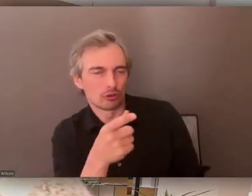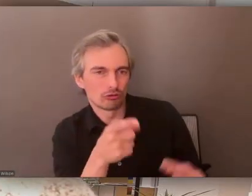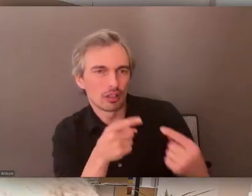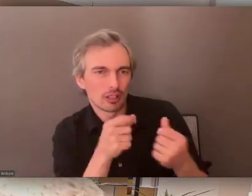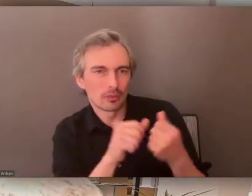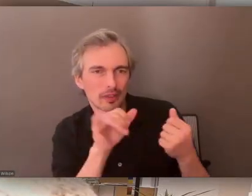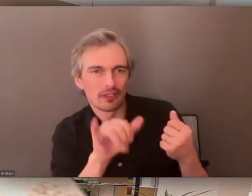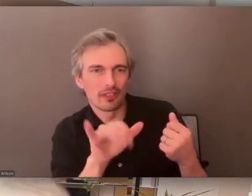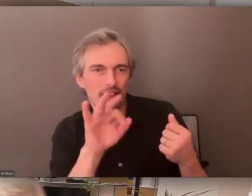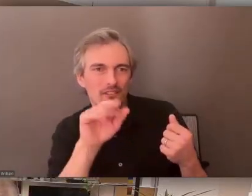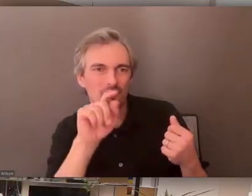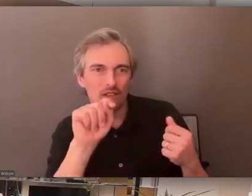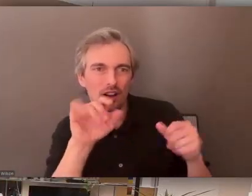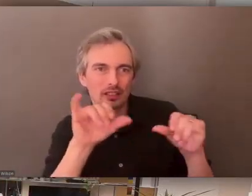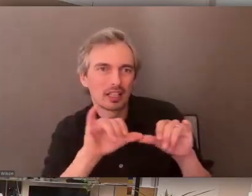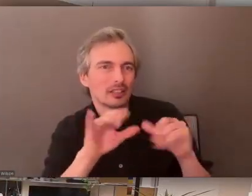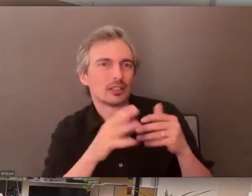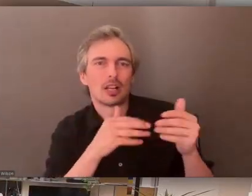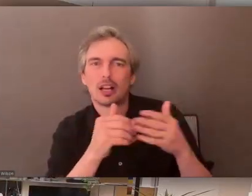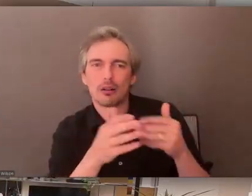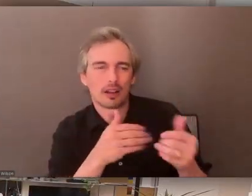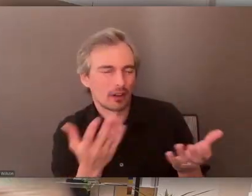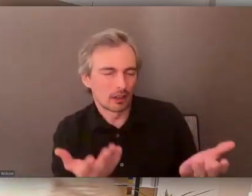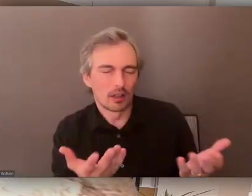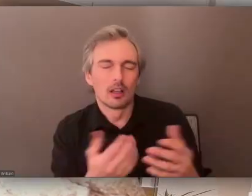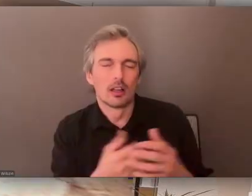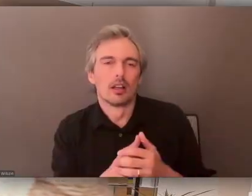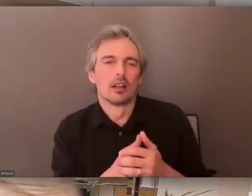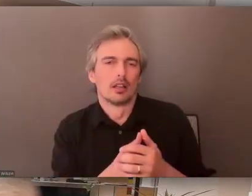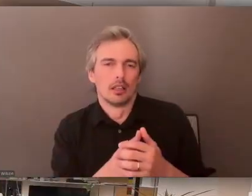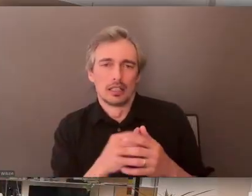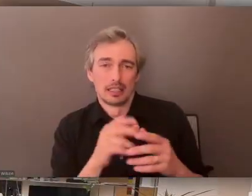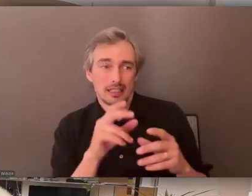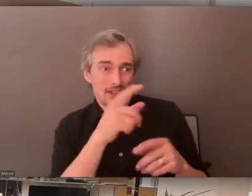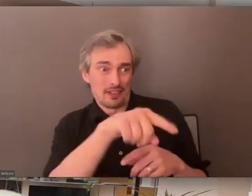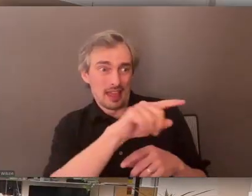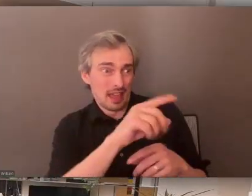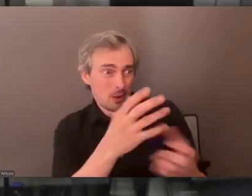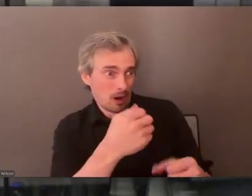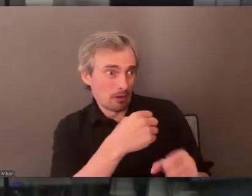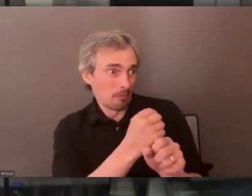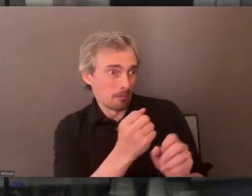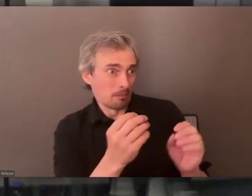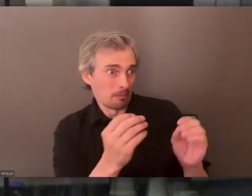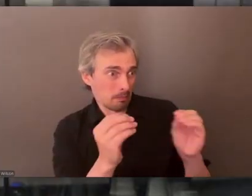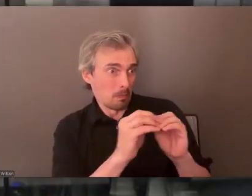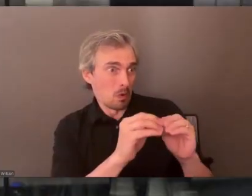彼らはそのフィ ードバックを受け取って、仕事をサポ ートする必要があります。 ここでネットワ ーキングが重要になります。